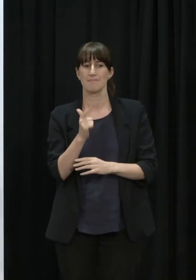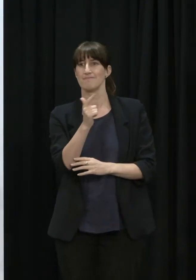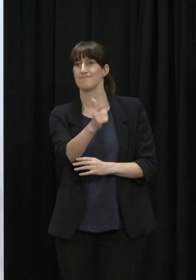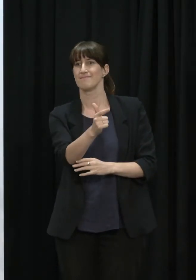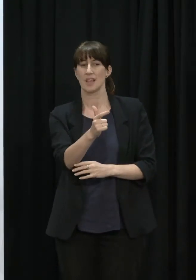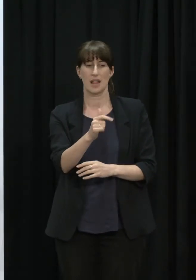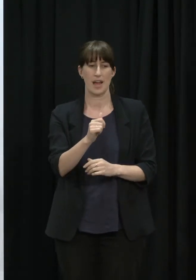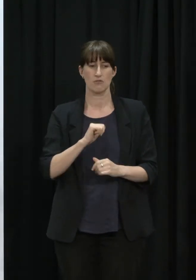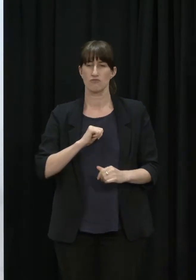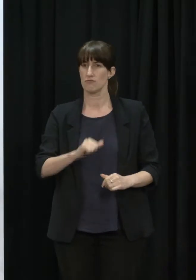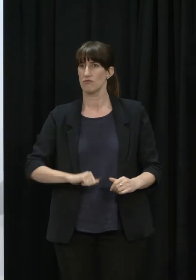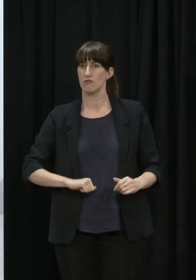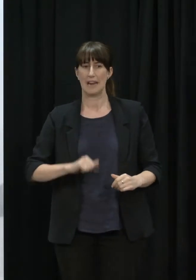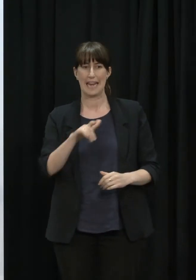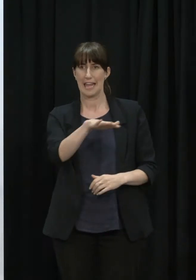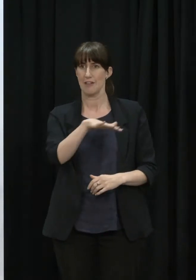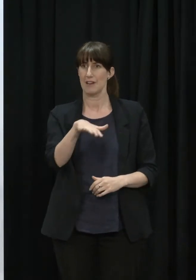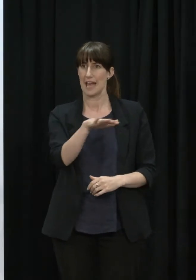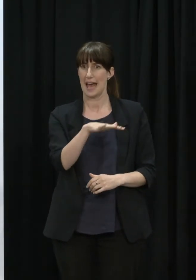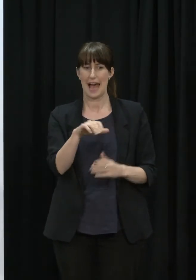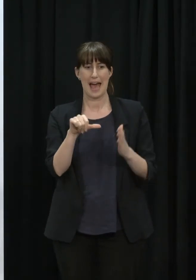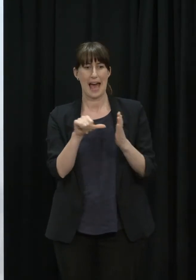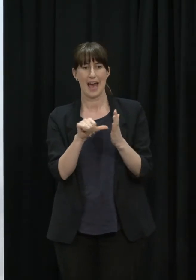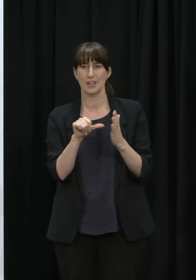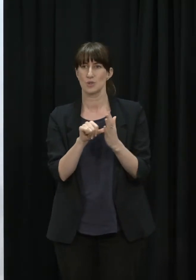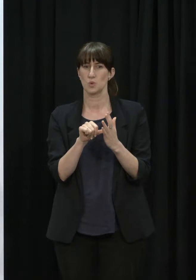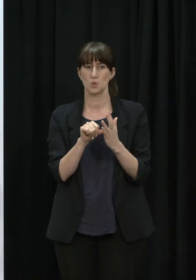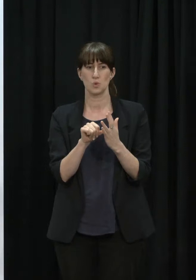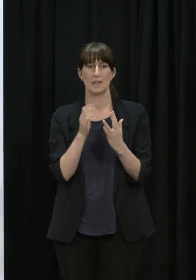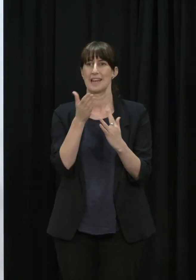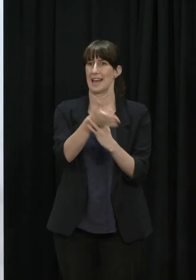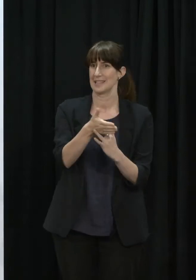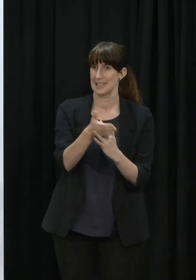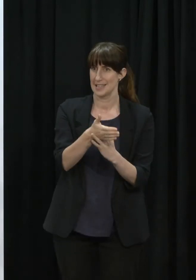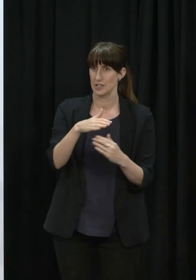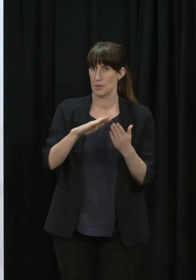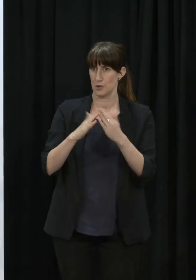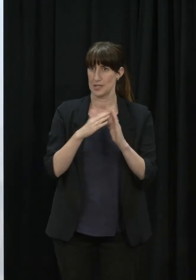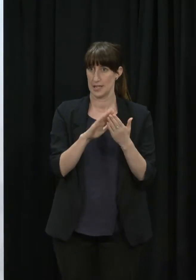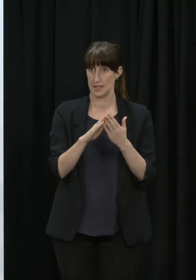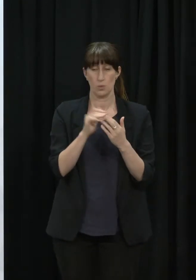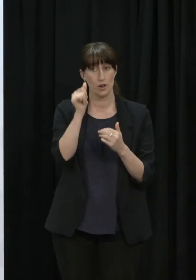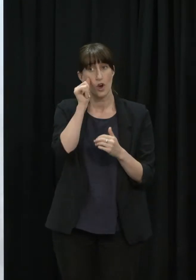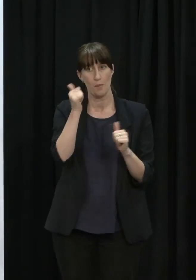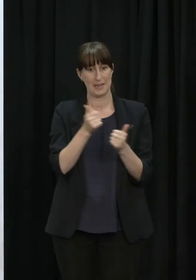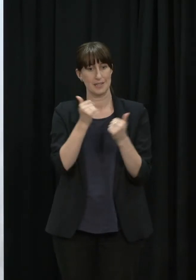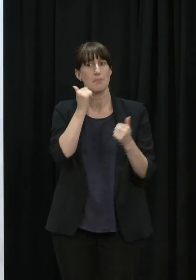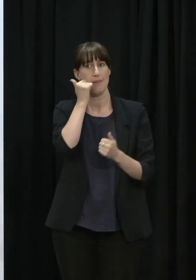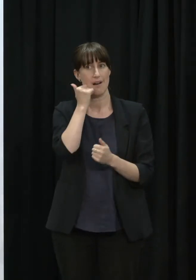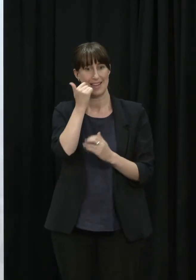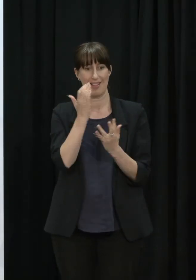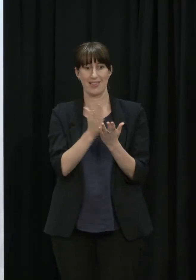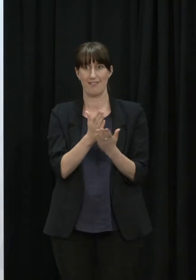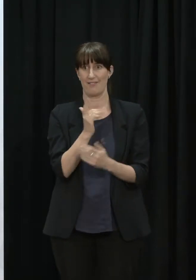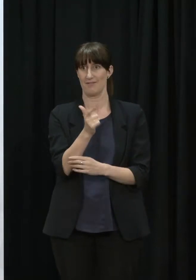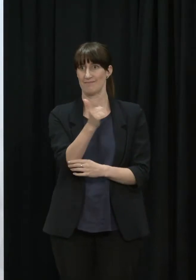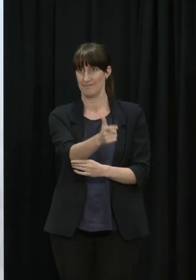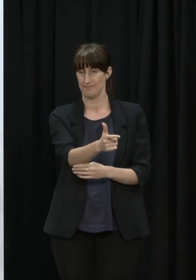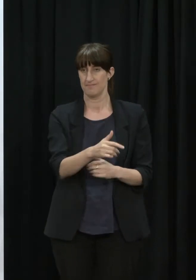pakeke, ki taku whakaaro me tino mohio tatou te tuku rauemi